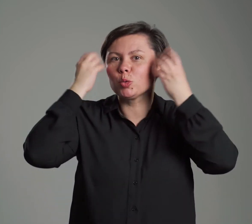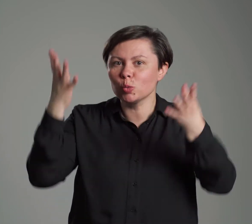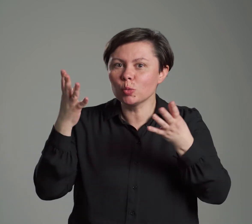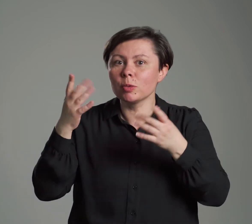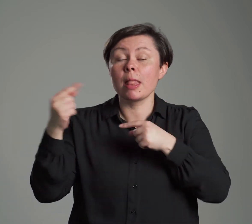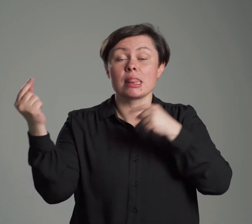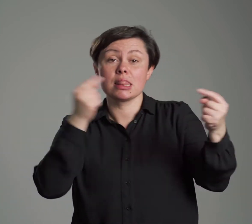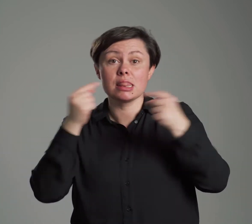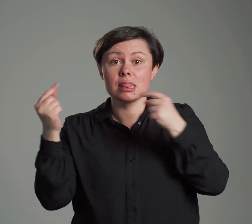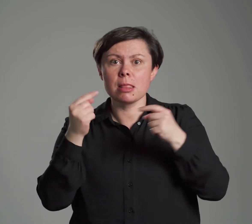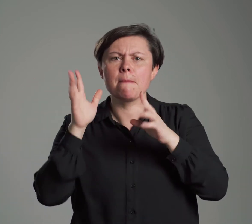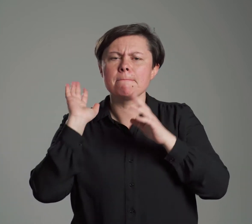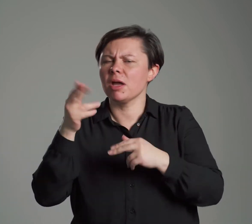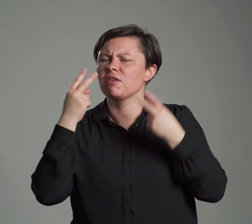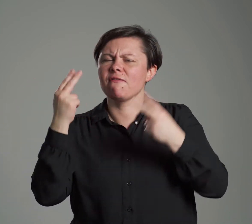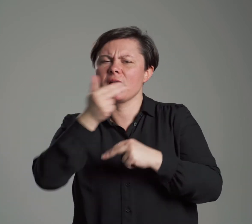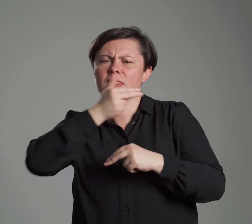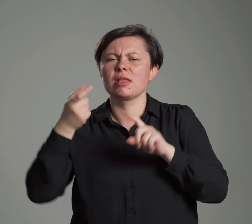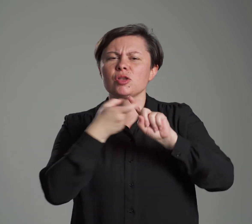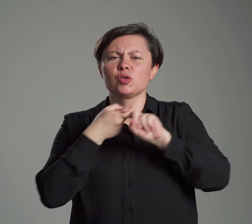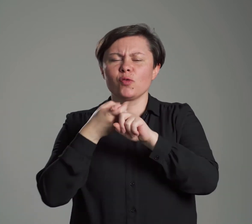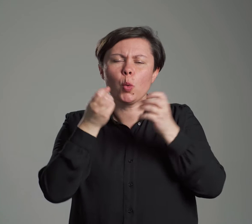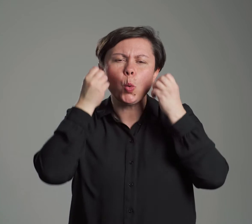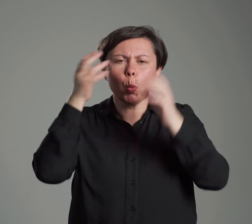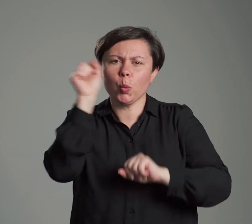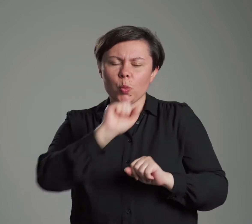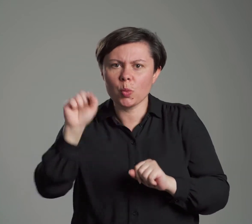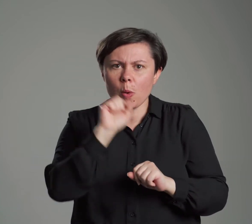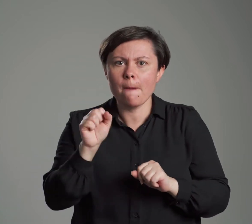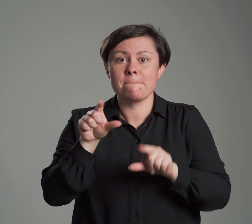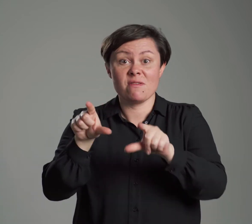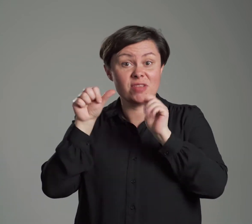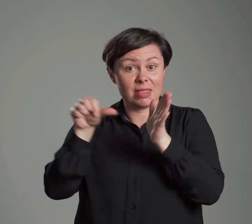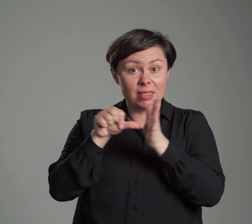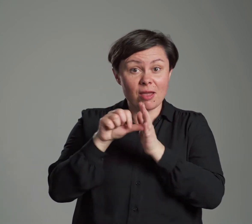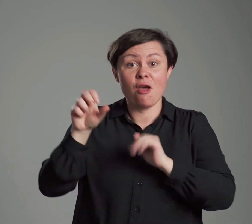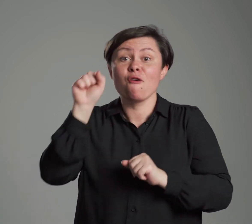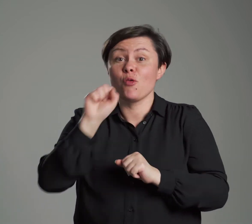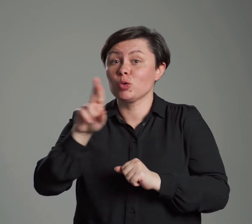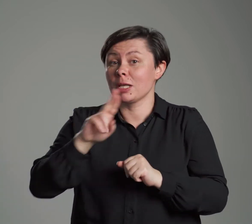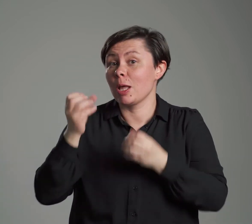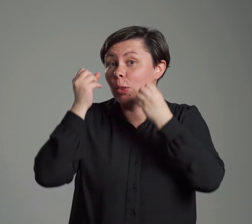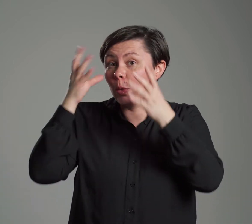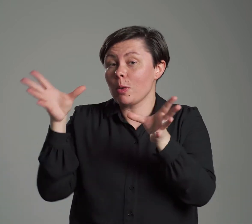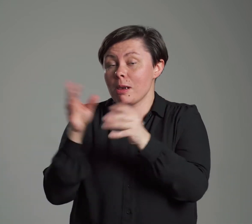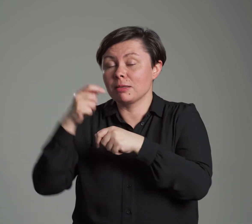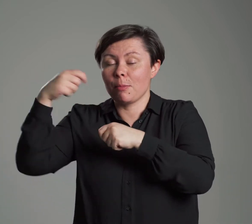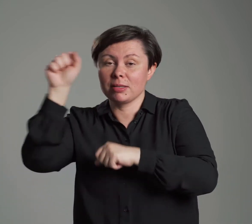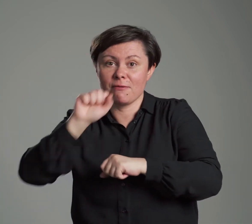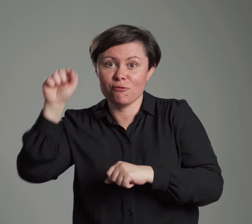W dyskusjach poruszymy najważniejsze tematy związane z wrocławską kulturą. Wybierzemy kandydatów do Wrocławskiej Rady Kultury przy Prezydencie Wrocławia.